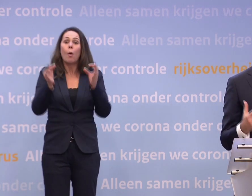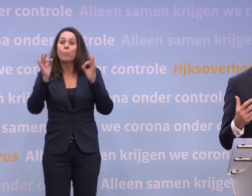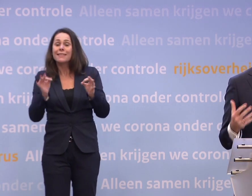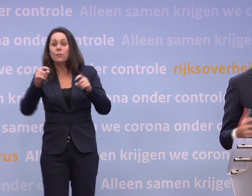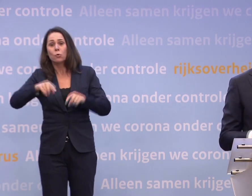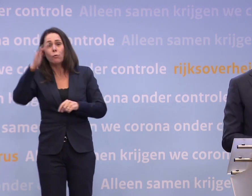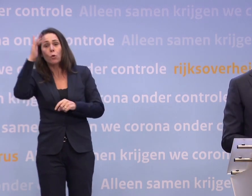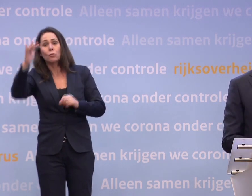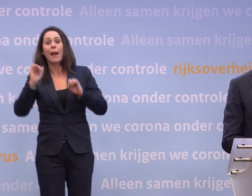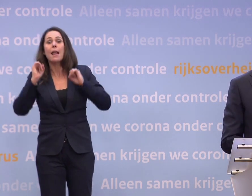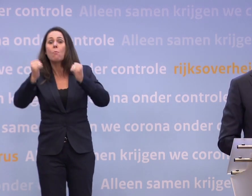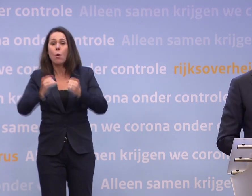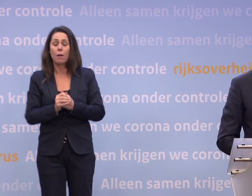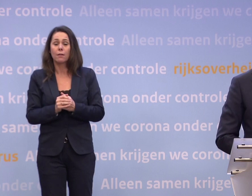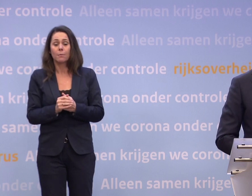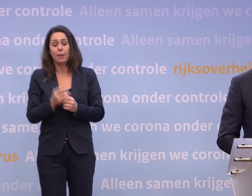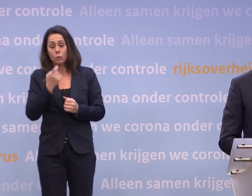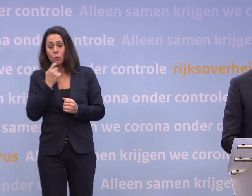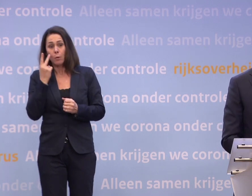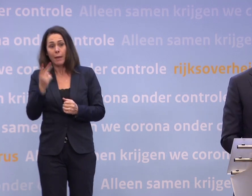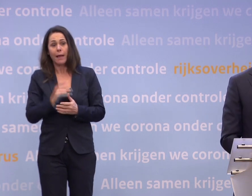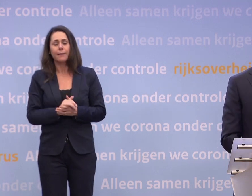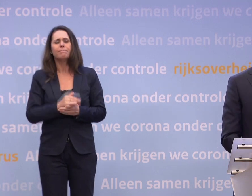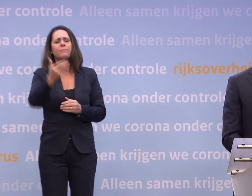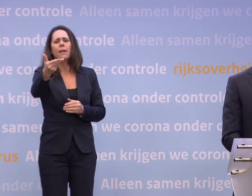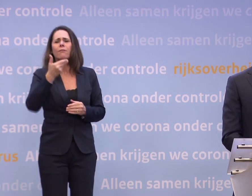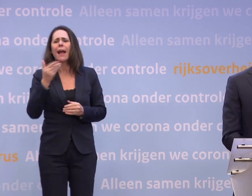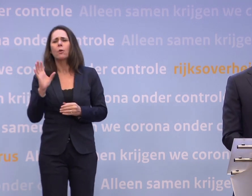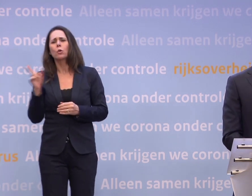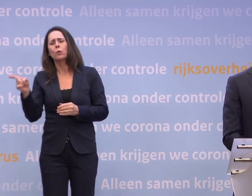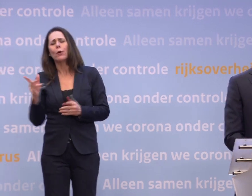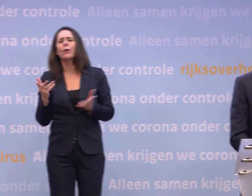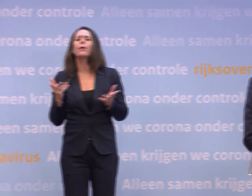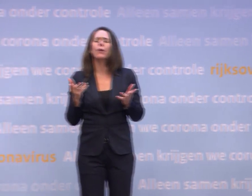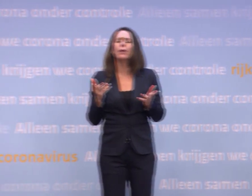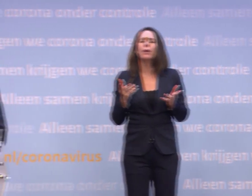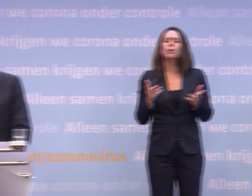Maar uiteraard kijken we daarnaar, tuurlijk. Meneer Rutte, u hoopte dat met de maatregelen die al zijn genomen...